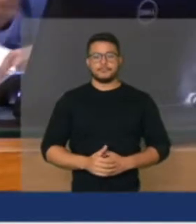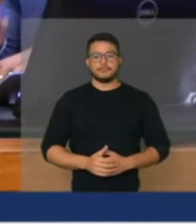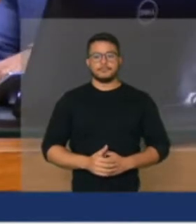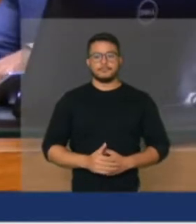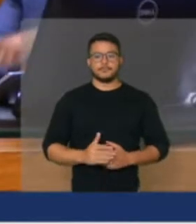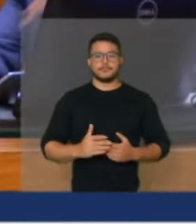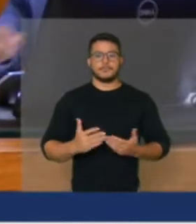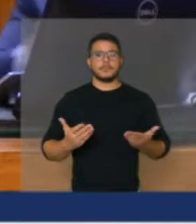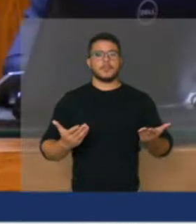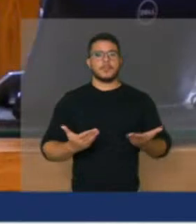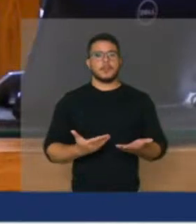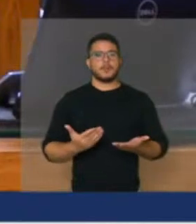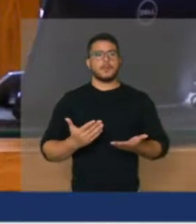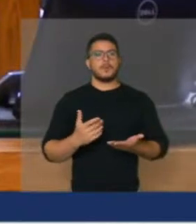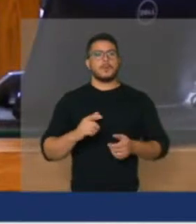VERDADE, UM REQUERIMENTO DE RETIRADA DE PAUTA DESTE